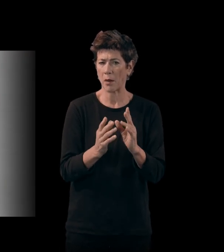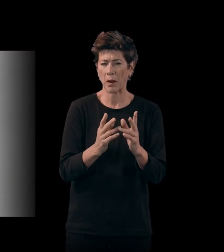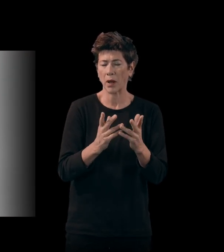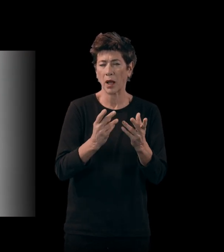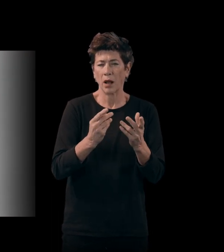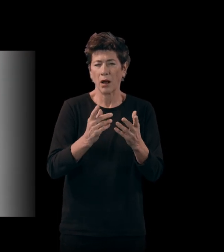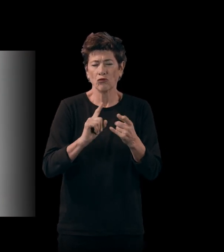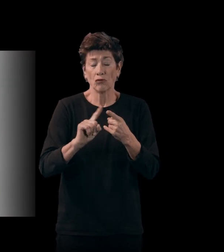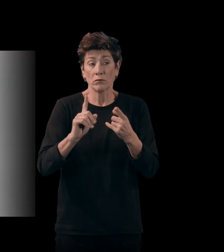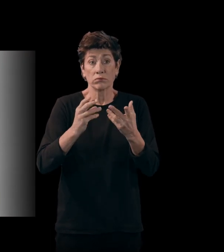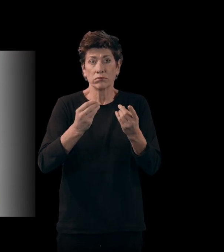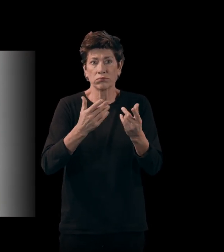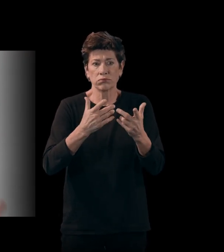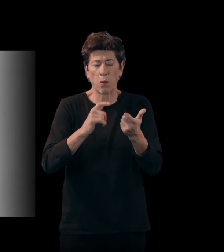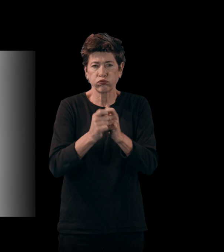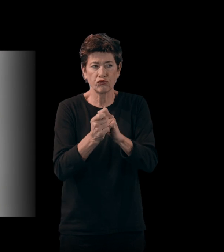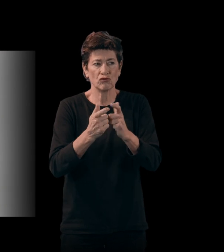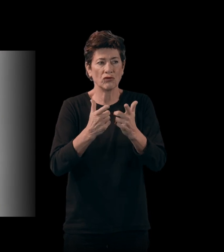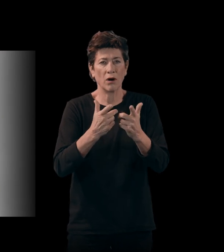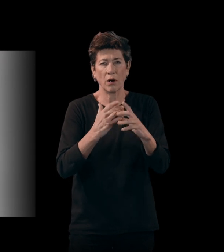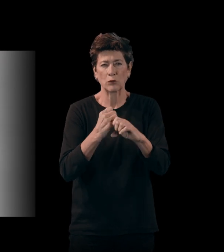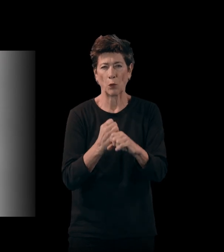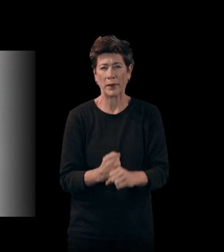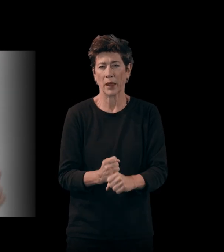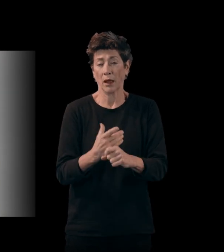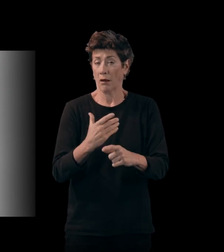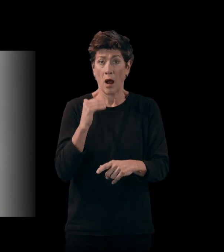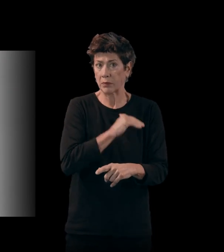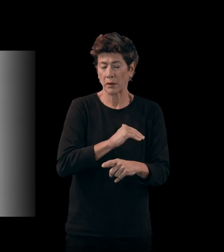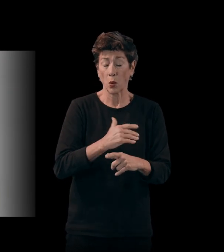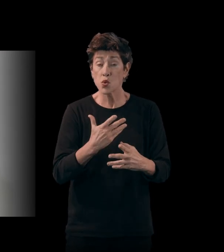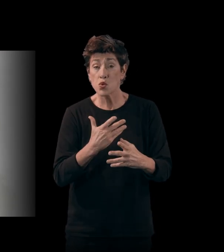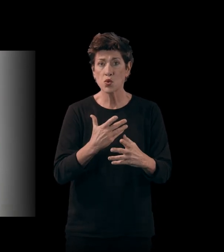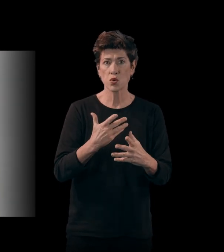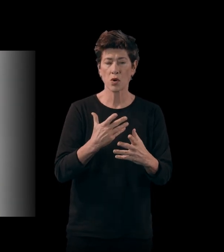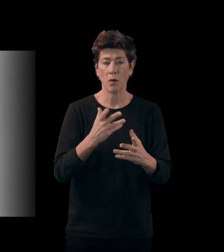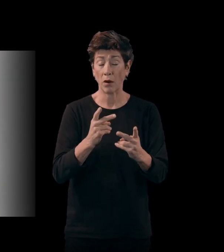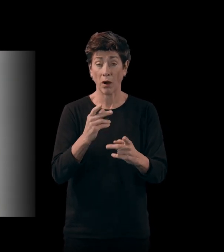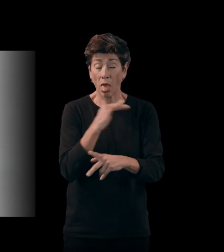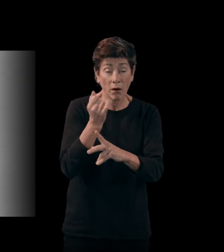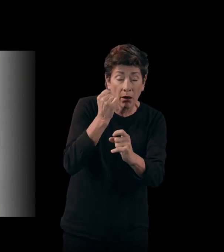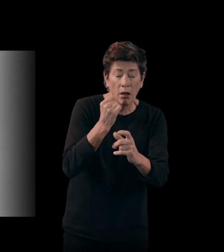Ça bouge, ça va vite, donc on peut… Voilà, il y a des choses qui peuvent passer devant vous, et il faut y revenir ensuite.